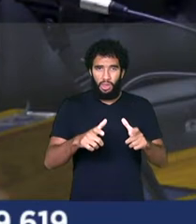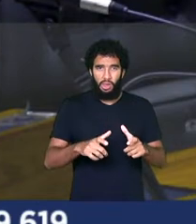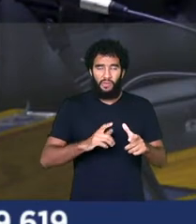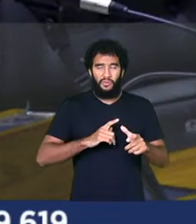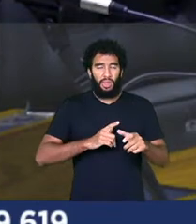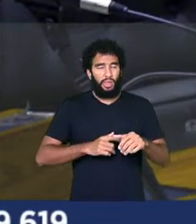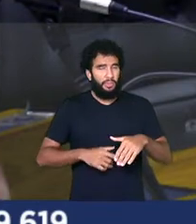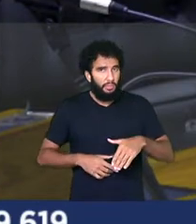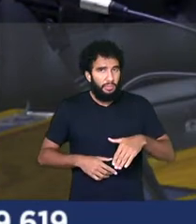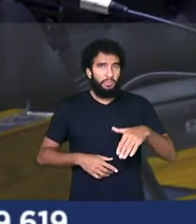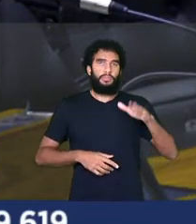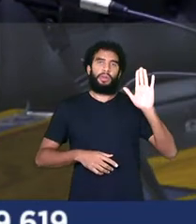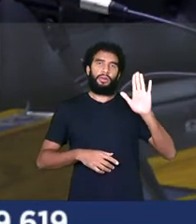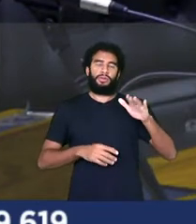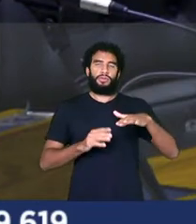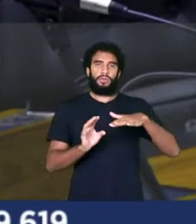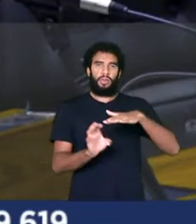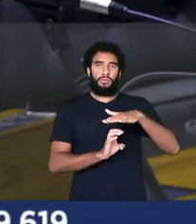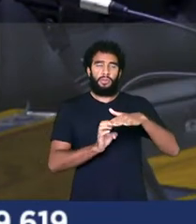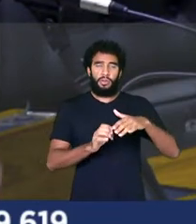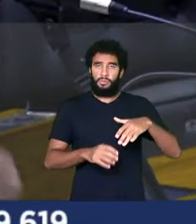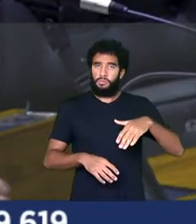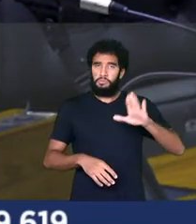PARA O RESULTADO DO JOGO, PARA AQUILO QUE FOR FATURADO PELA EMPRESA, PELO CASSINO, NÓS